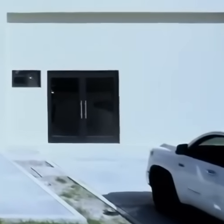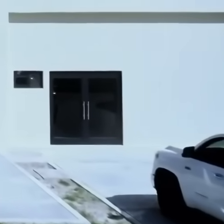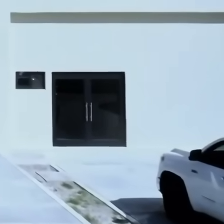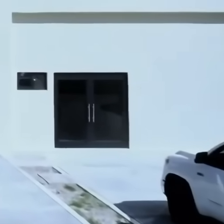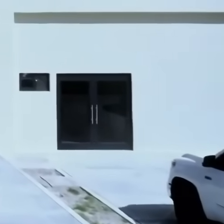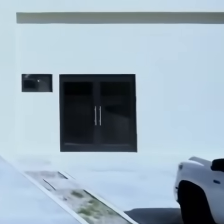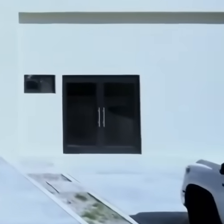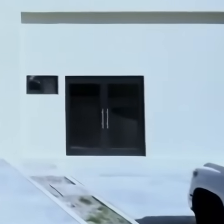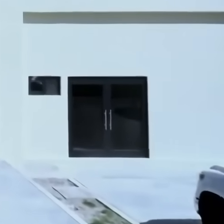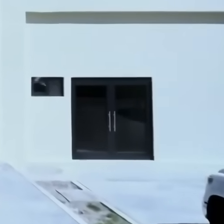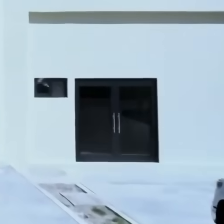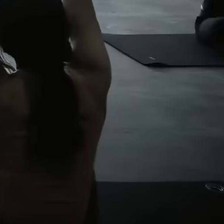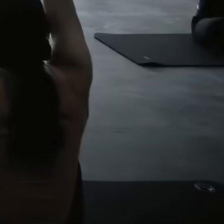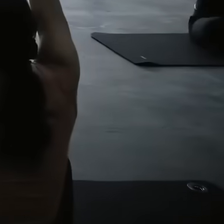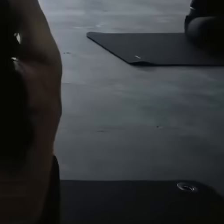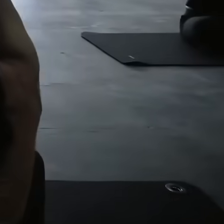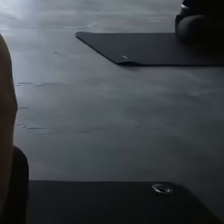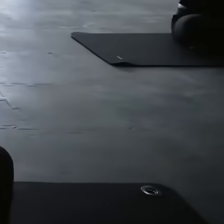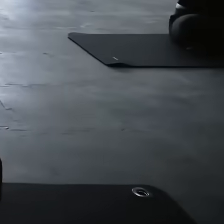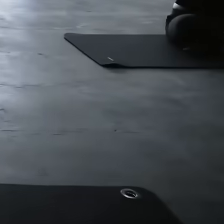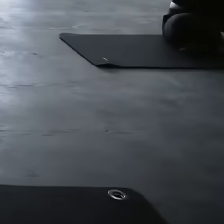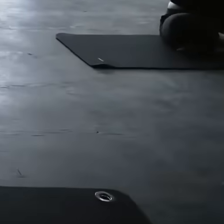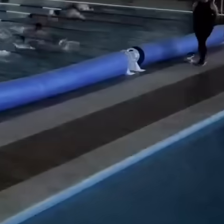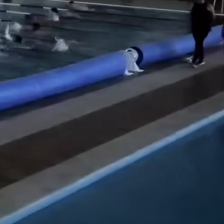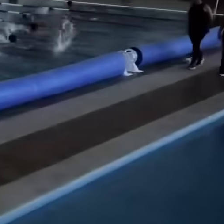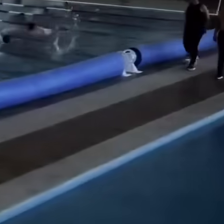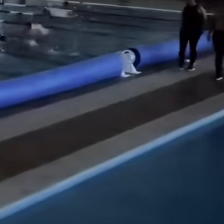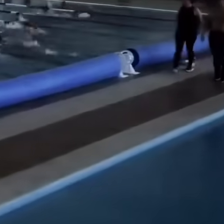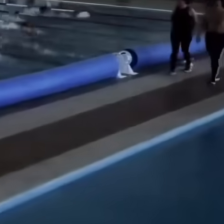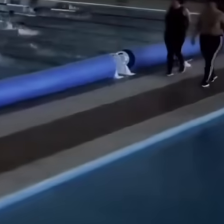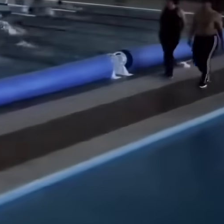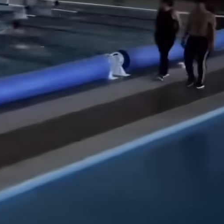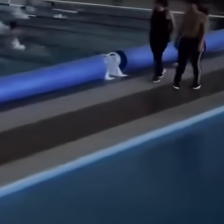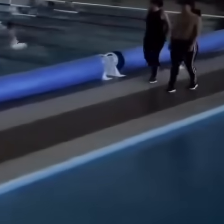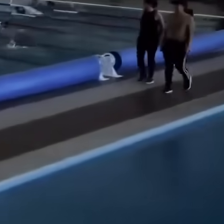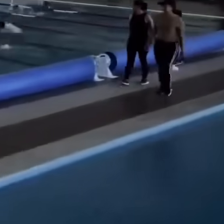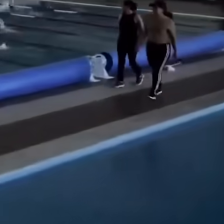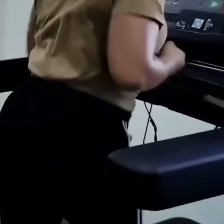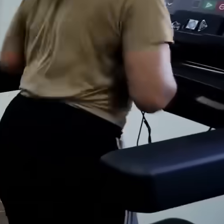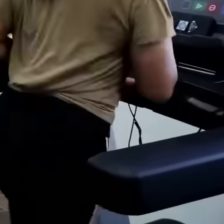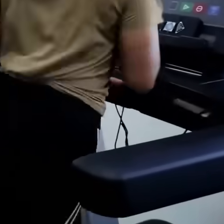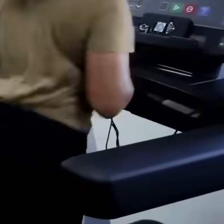para facilitar la práctica deportiva en un entorno funcional y seguro. Su implementación fortalece la